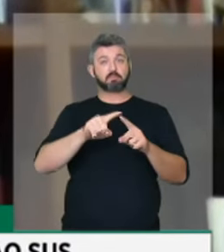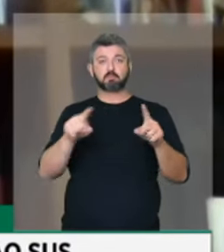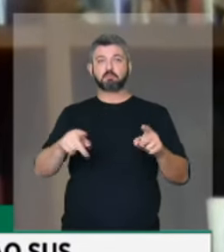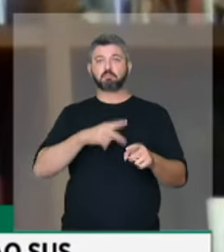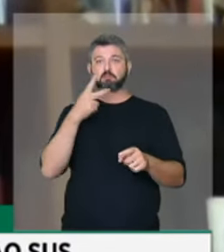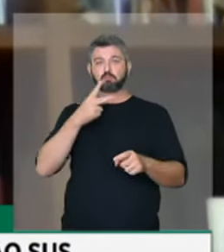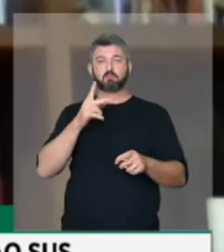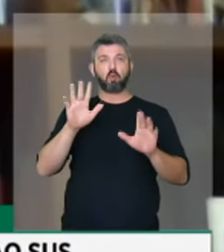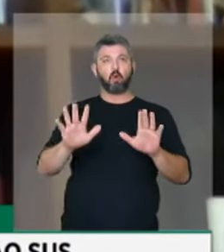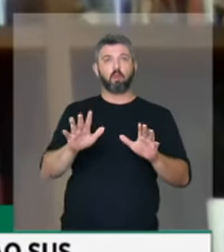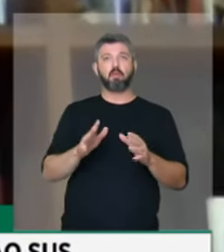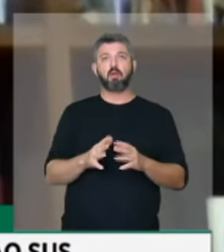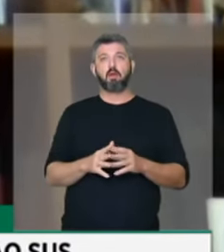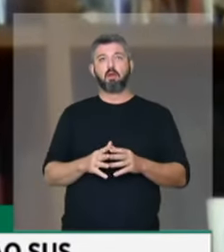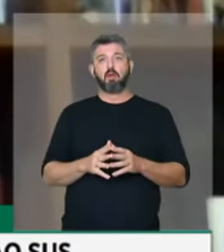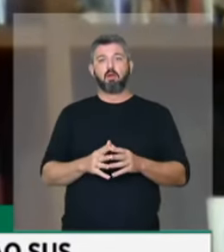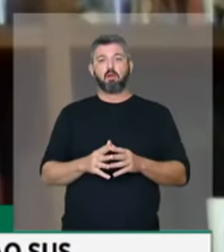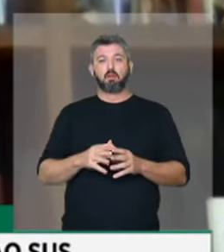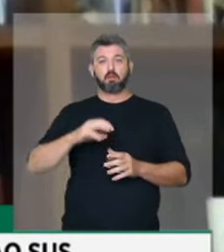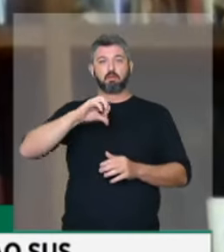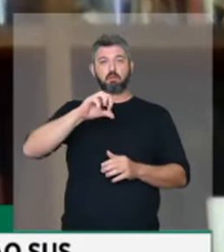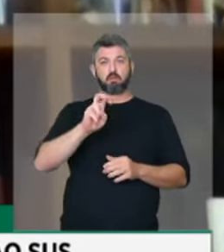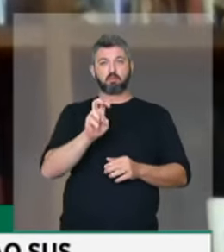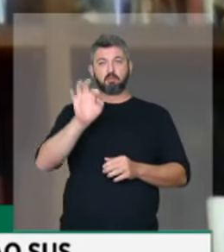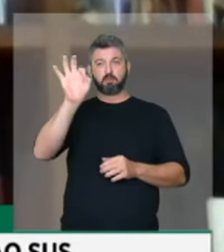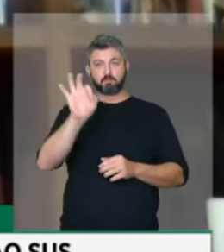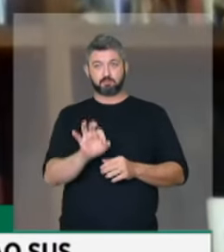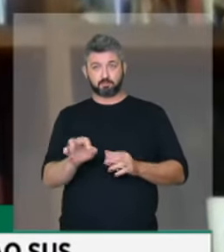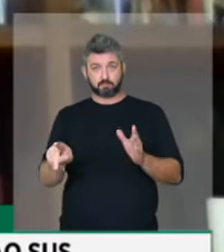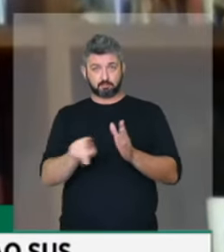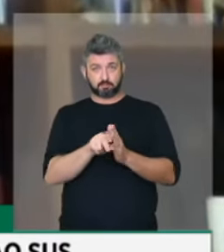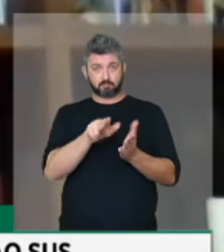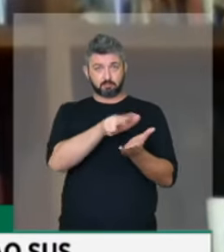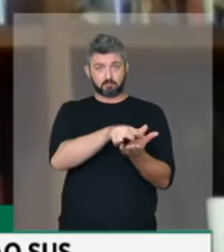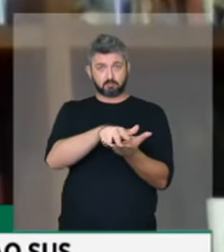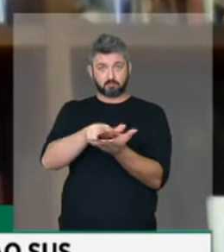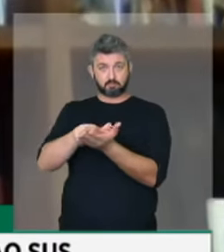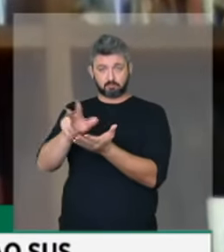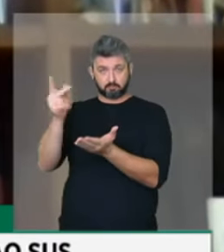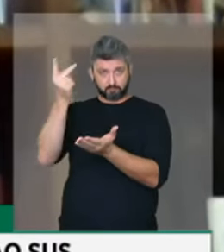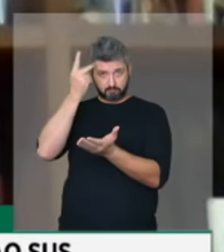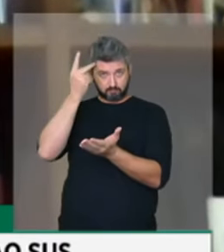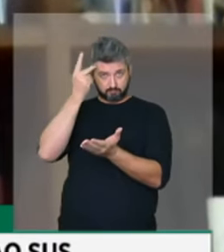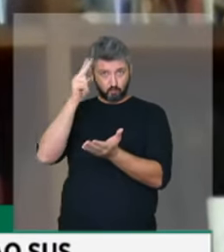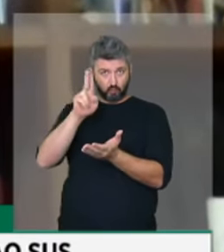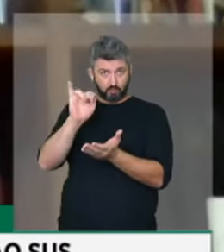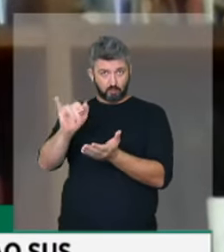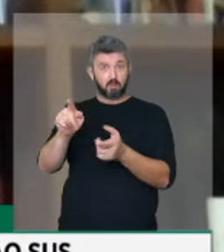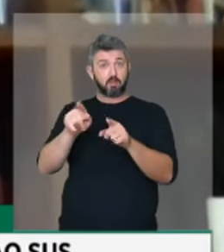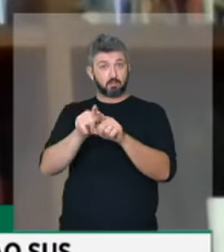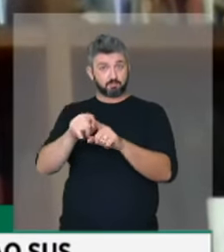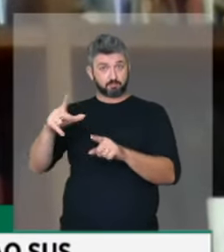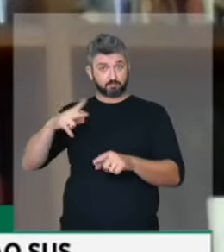PAULO, COMO SE DIZ INCLUSIVE NO SETOR PRIVADO, MAS NA VERDADE TEM MUITOS LEITOS QUE